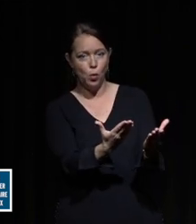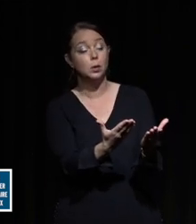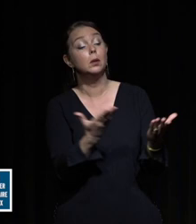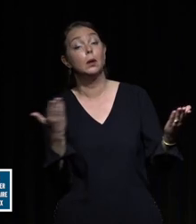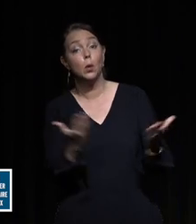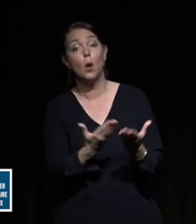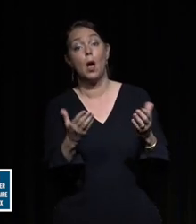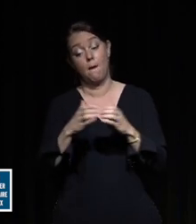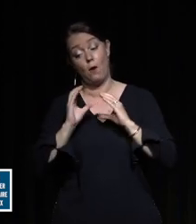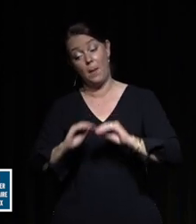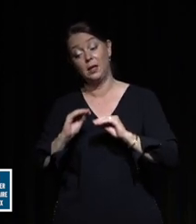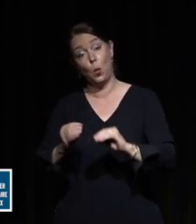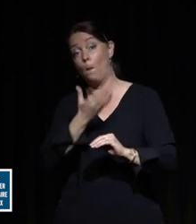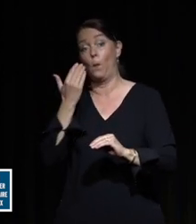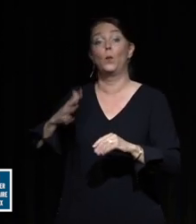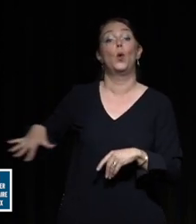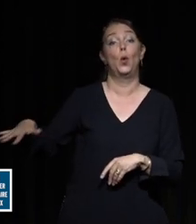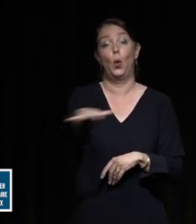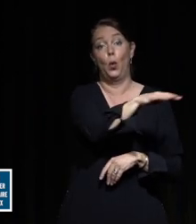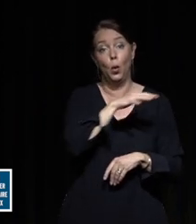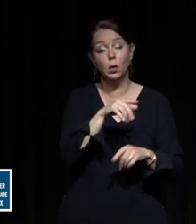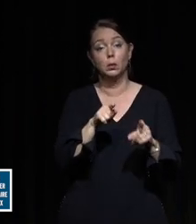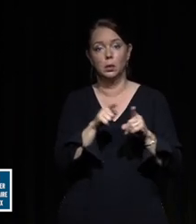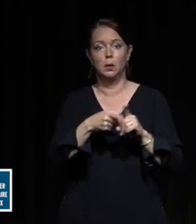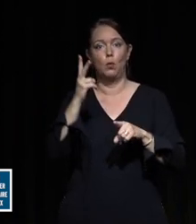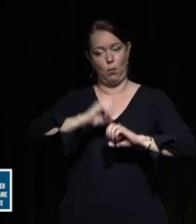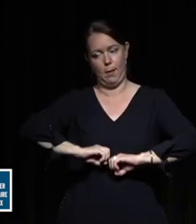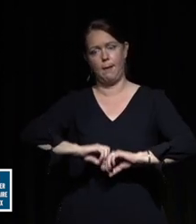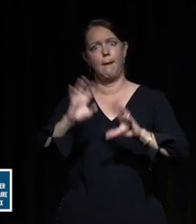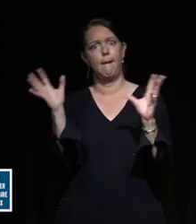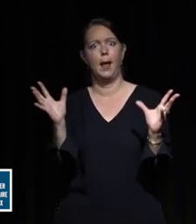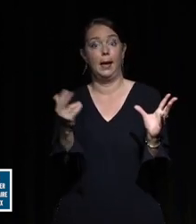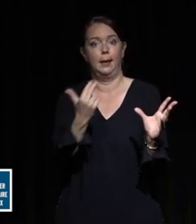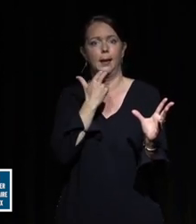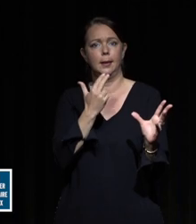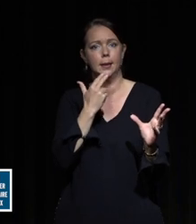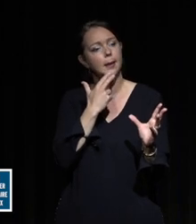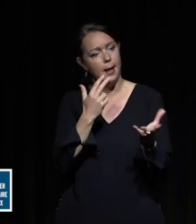de l'information une amélioration de la lisibilité et de la qualité des examens en aquitaine pour